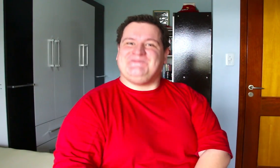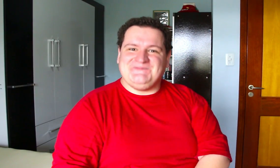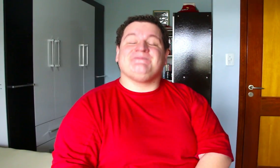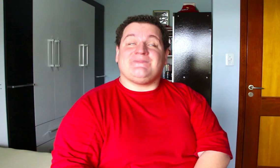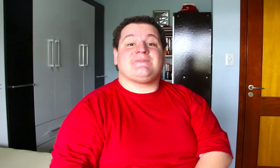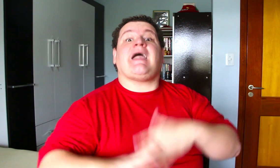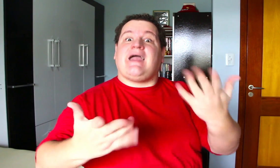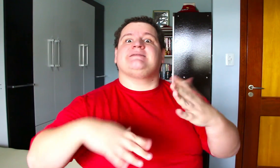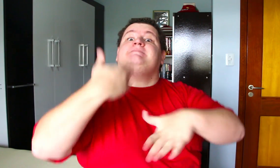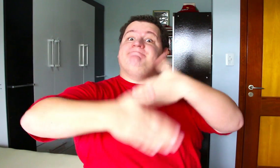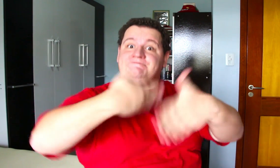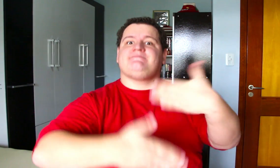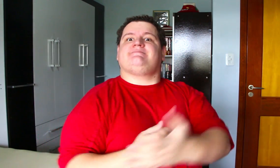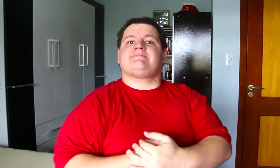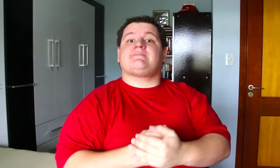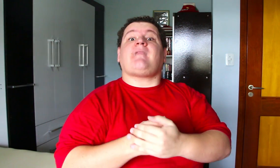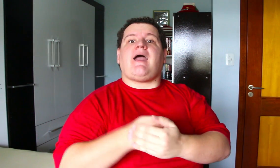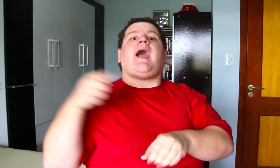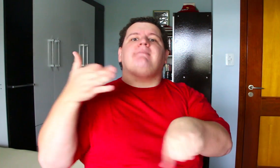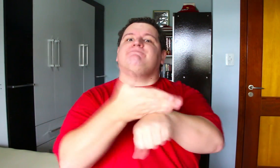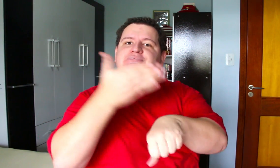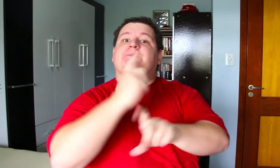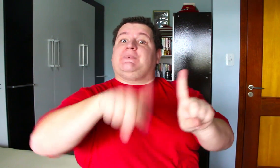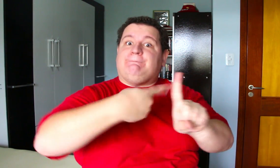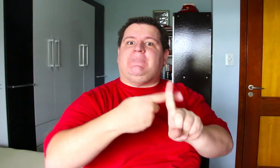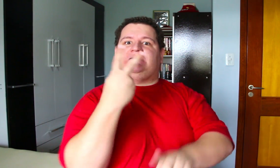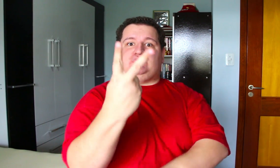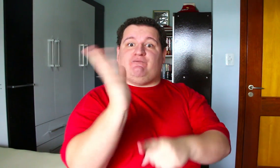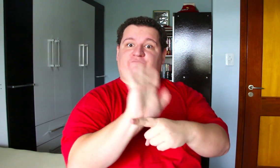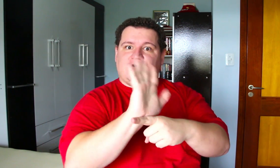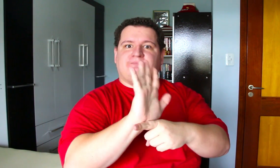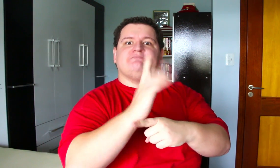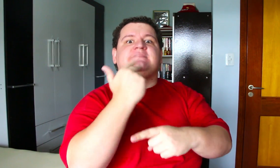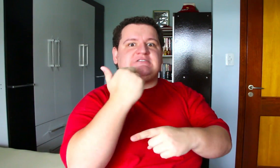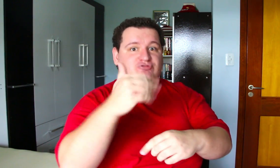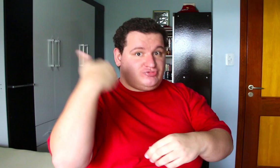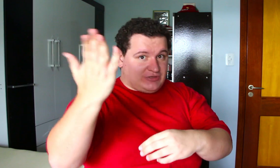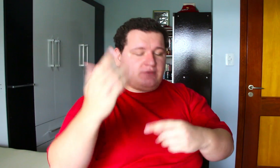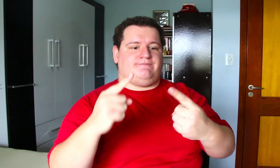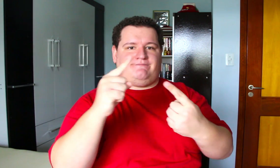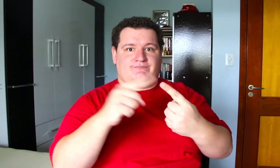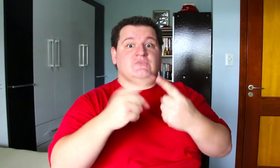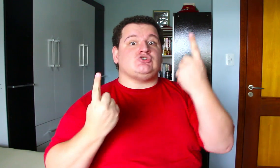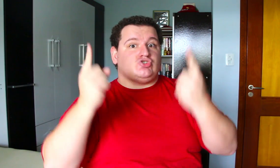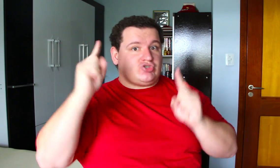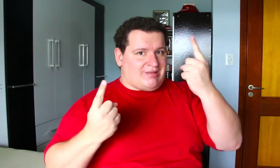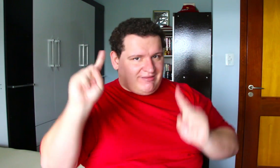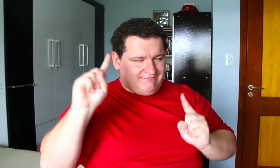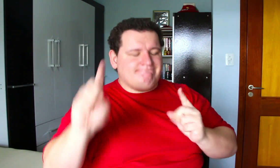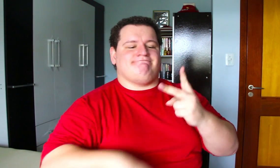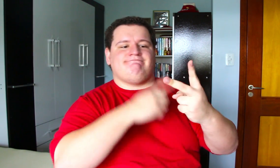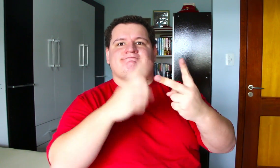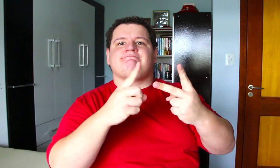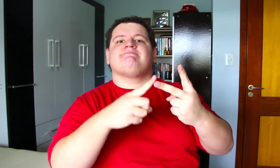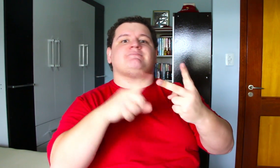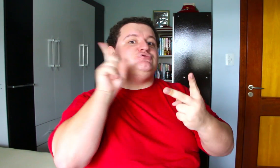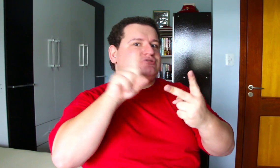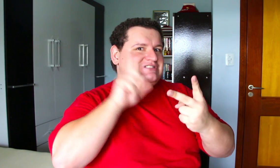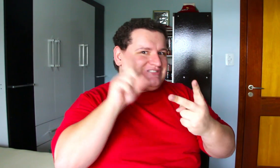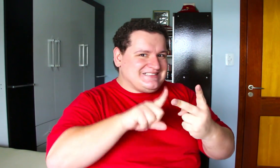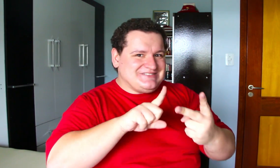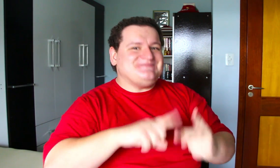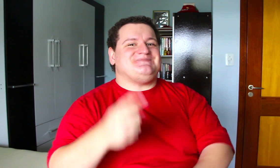Depois apareceu em mais dois filmes estrangeiros: um chileno e outro americano.